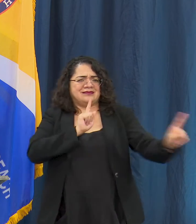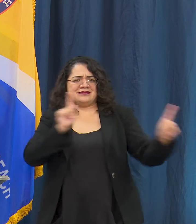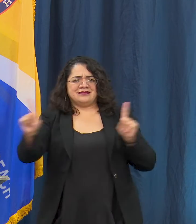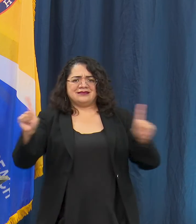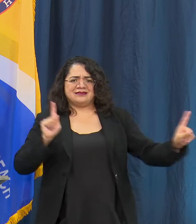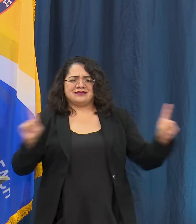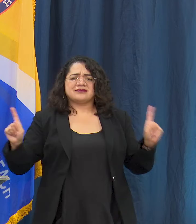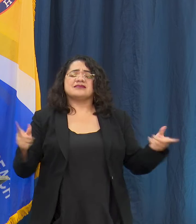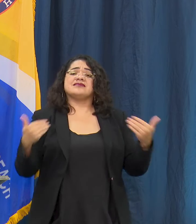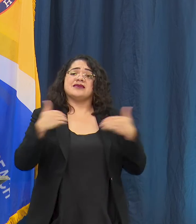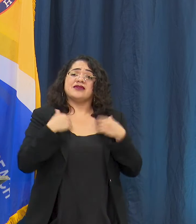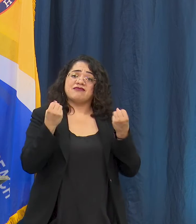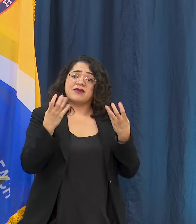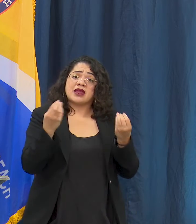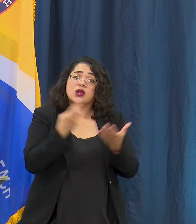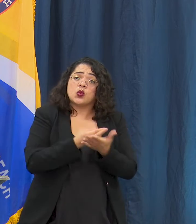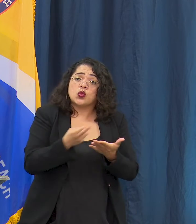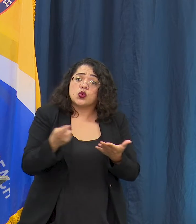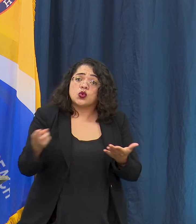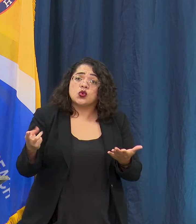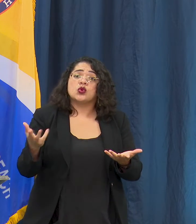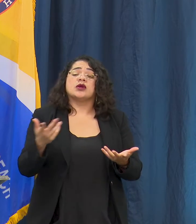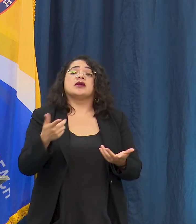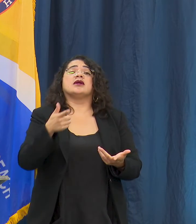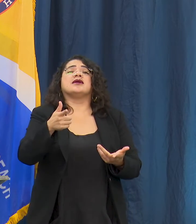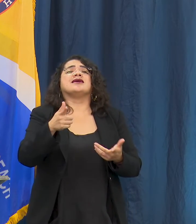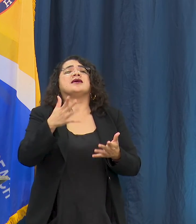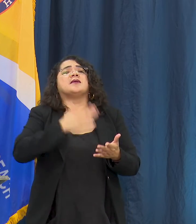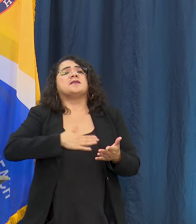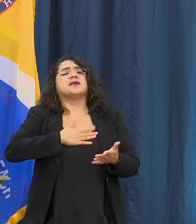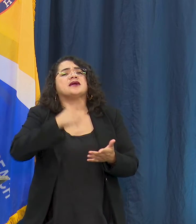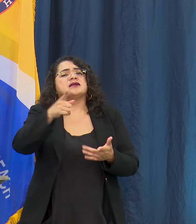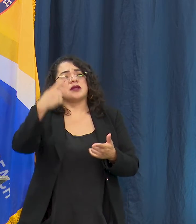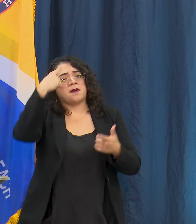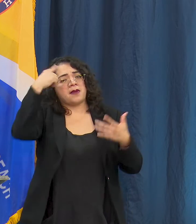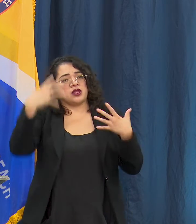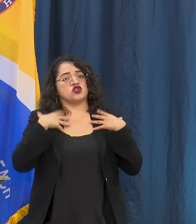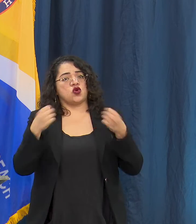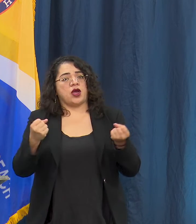comunidad cocea check ER su salud mental check ER say y no SI tiene que haces